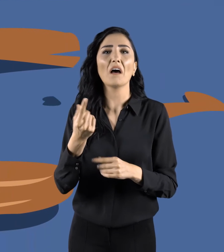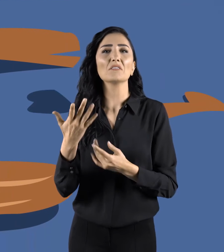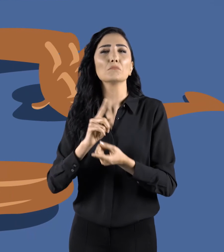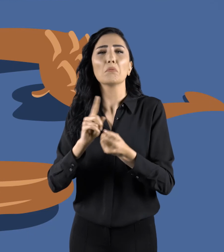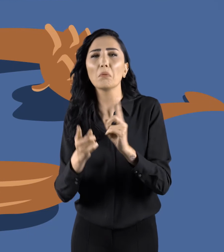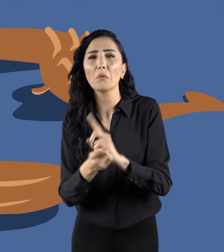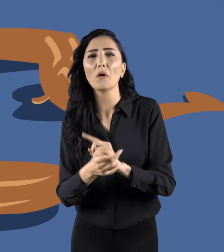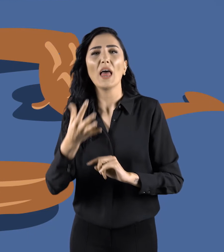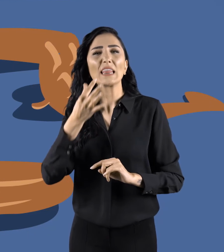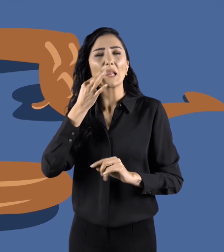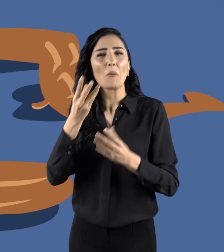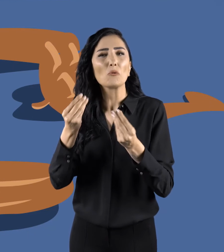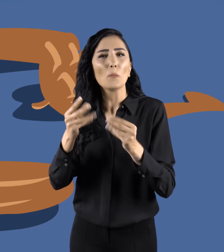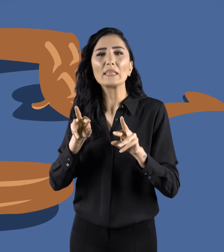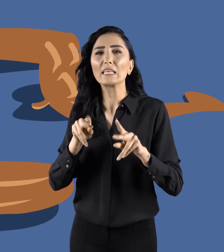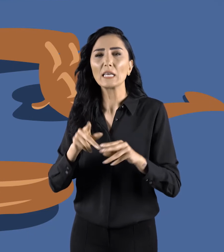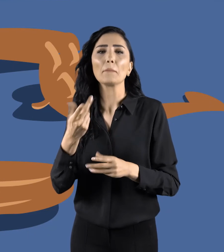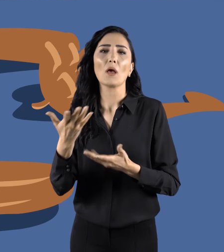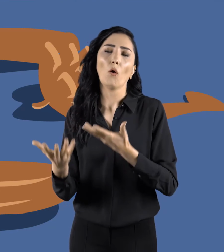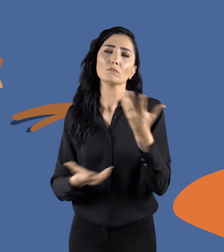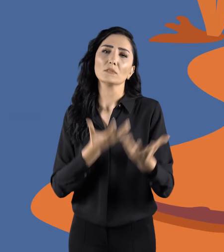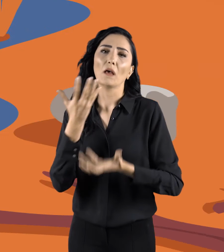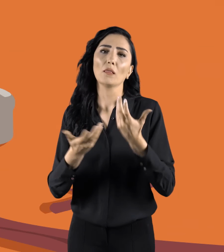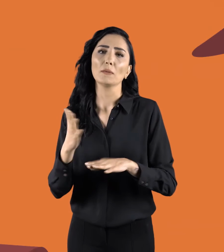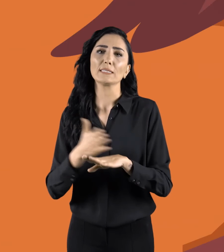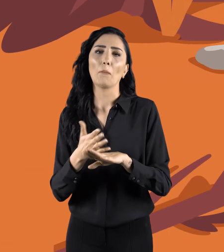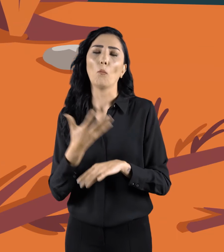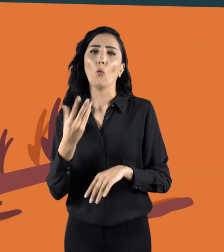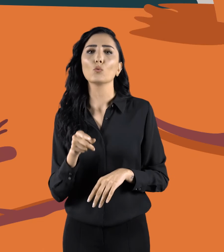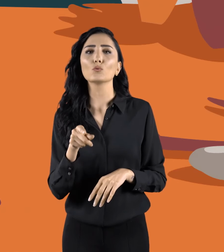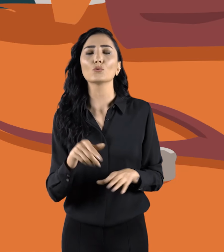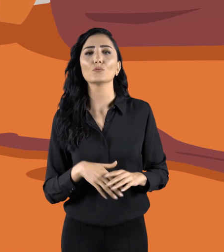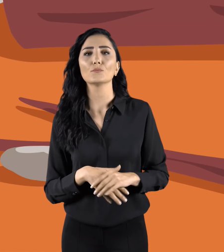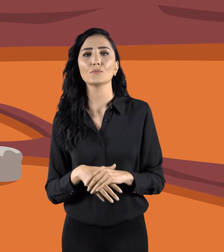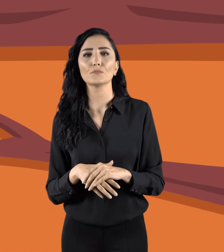devamlılığı ve rutubeti gibi özellikler yanma olayını etkiler.